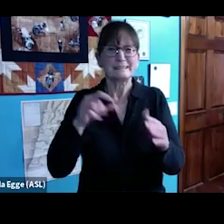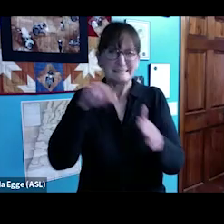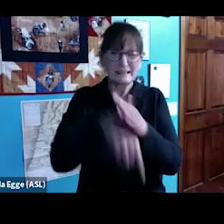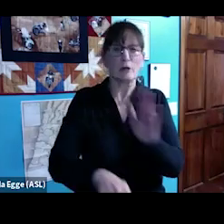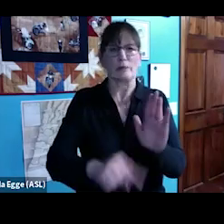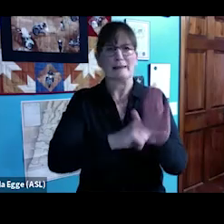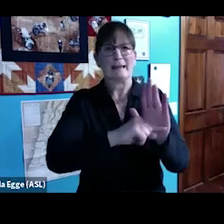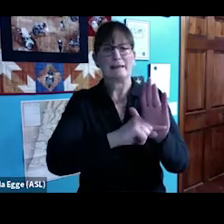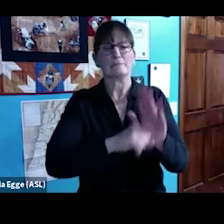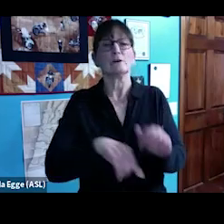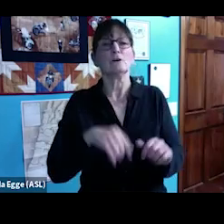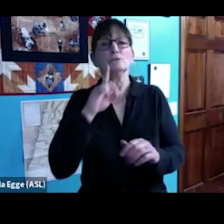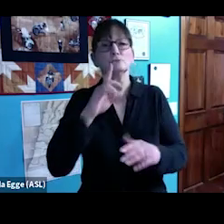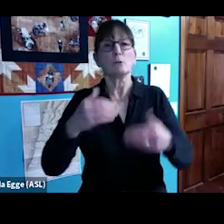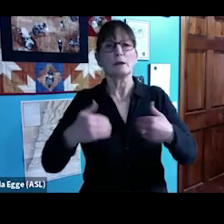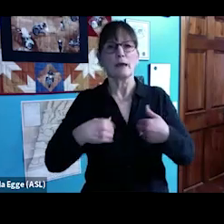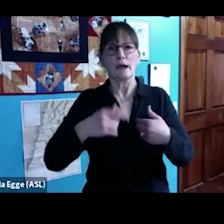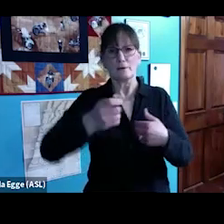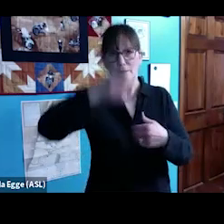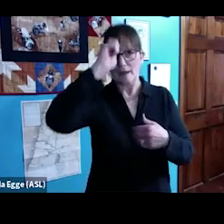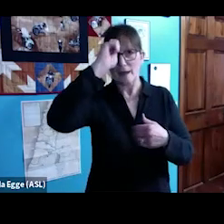Pueden registrarse y recibir las actualizaciones